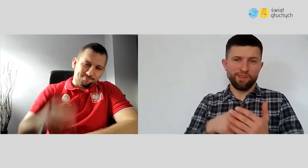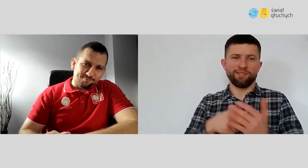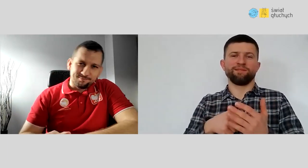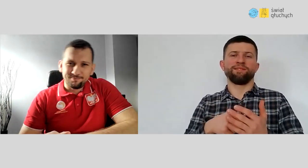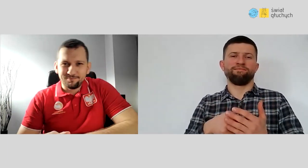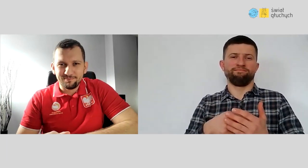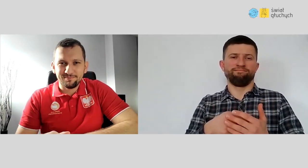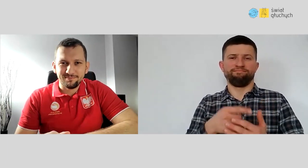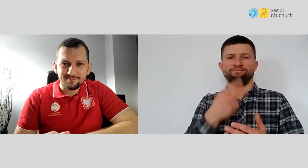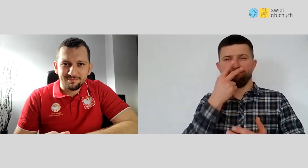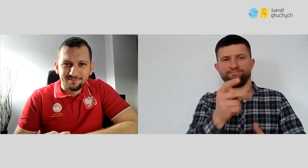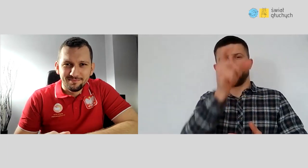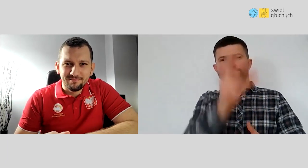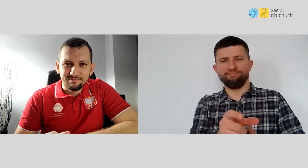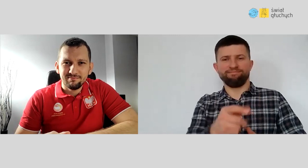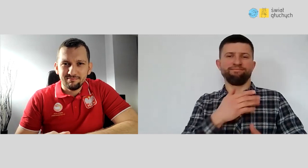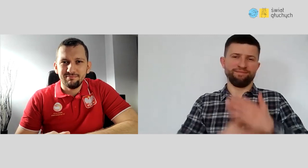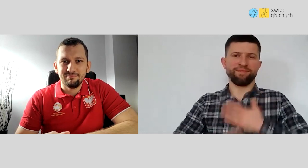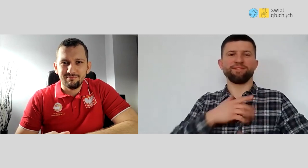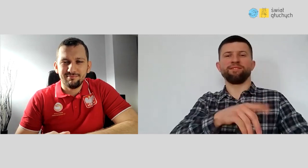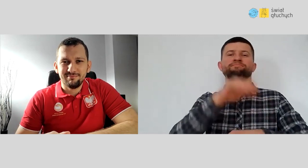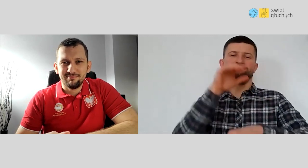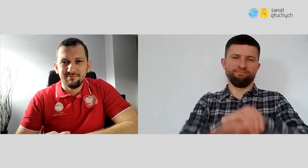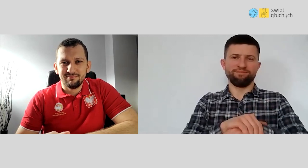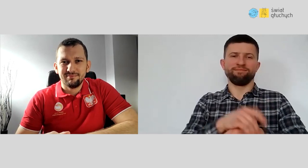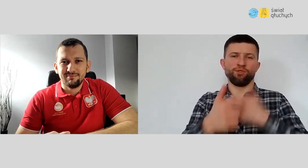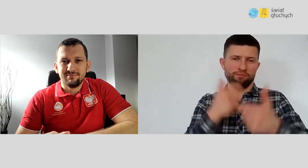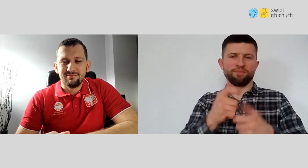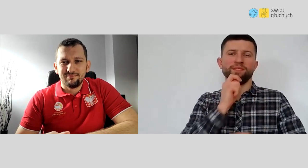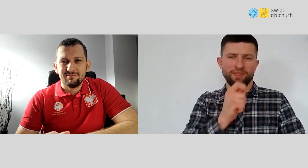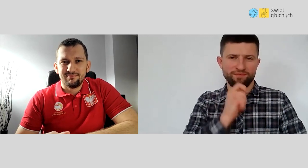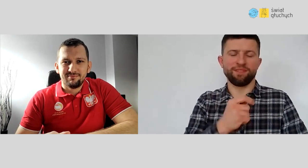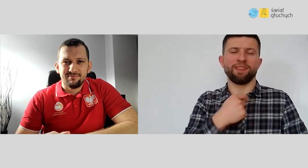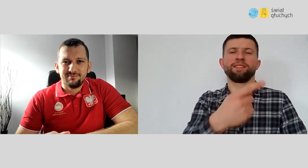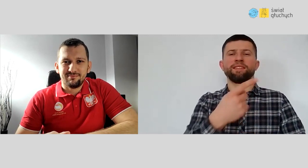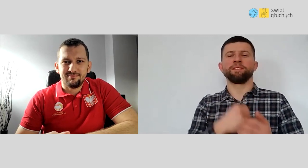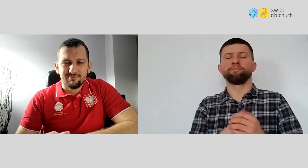Cieszę się, że zgodziłeś się na wywiad.